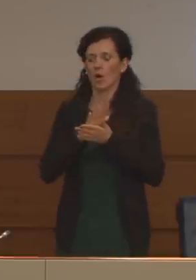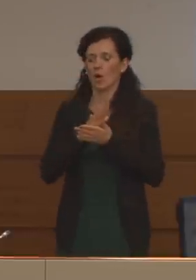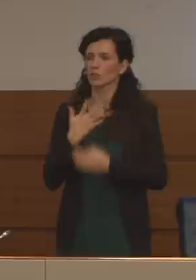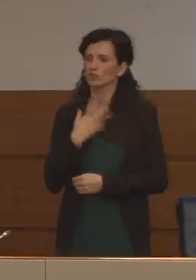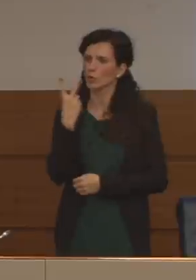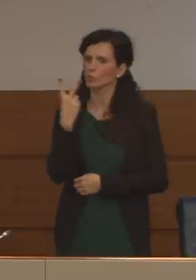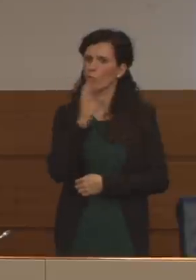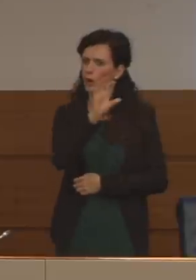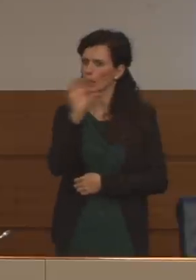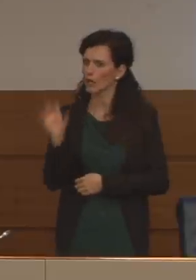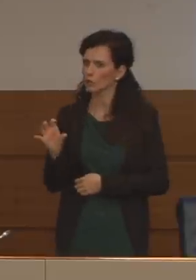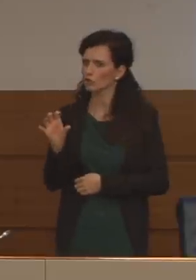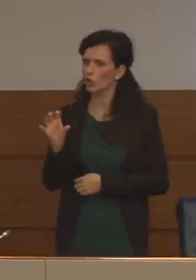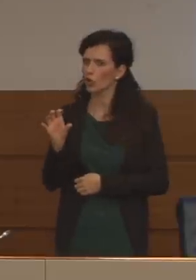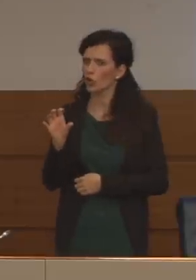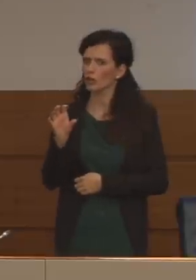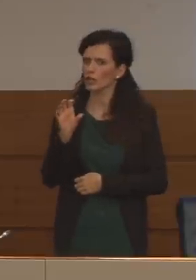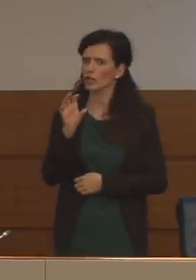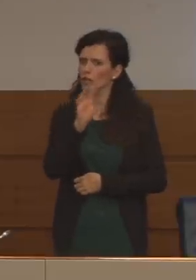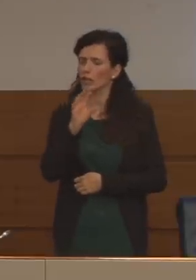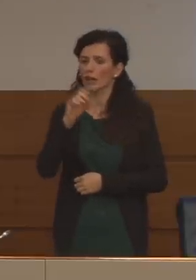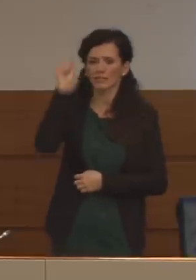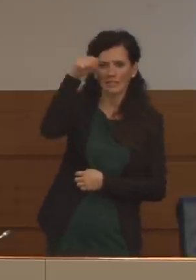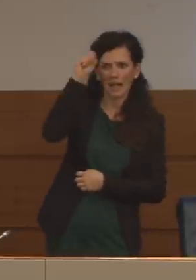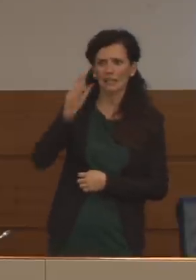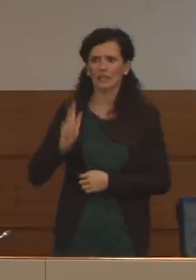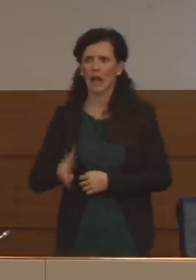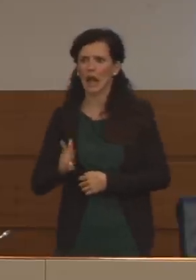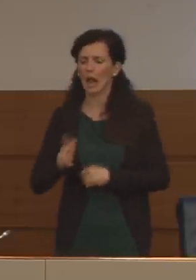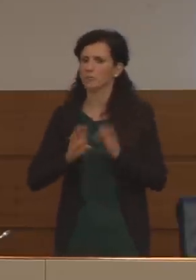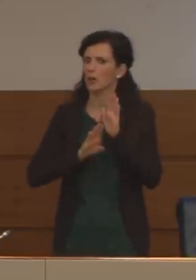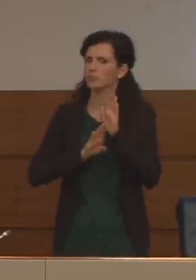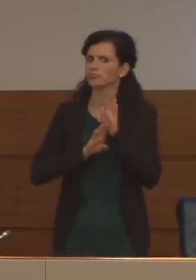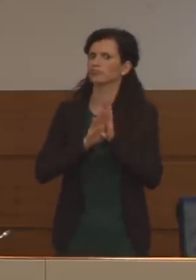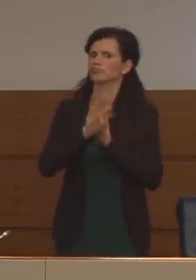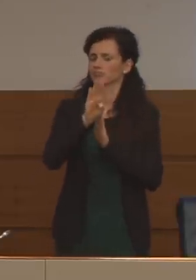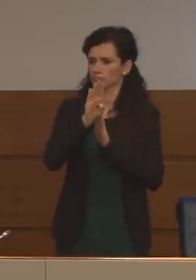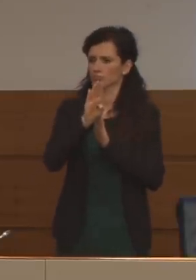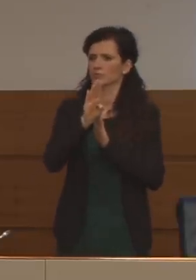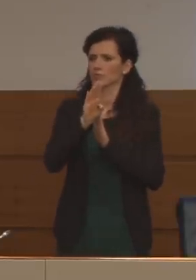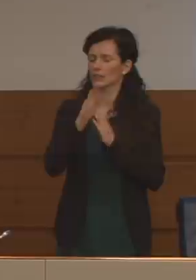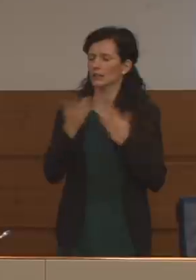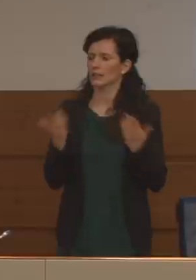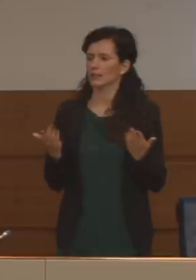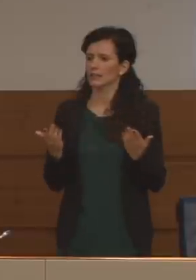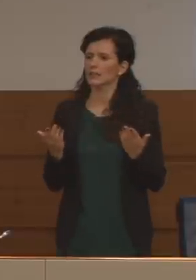vittime che sono la Sardegna e la Calabria, questo avvalora